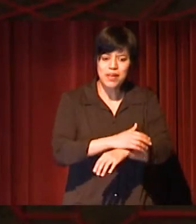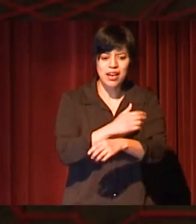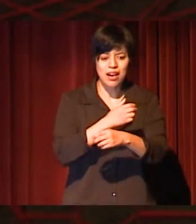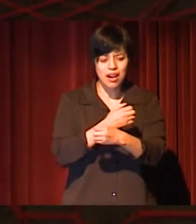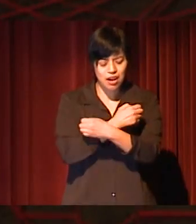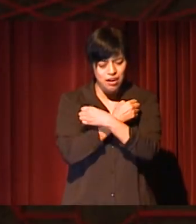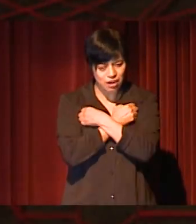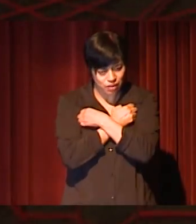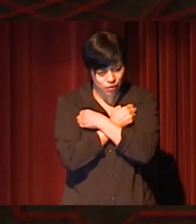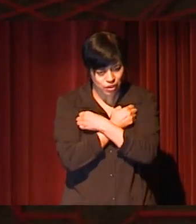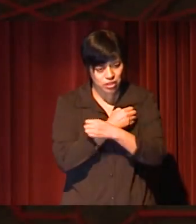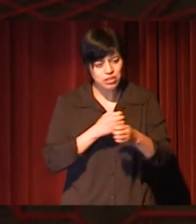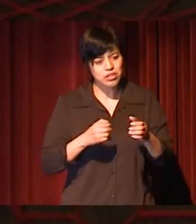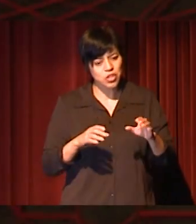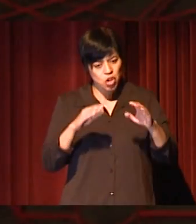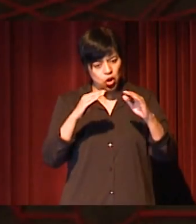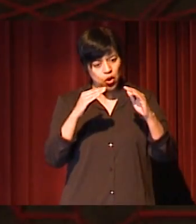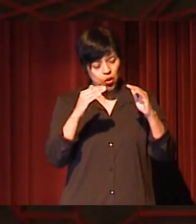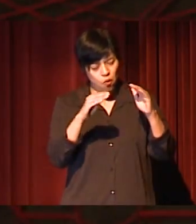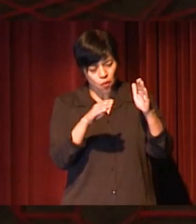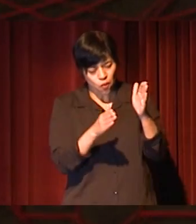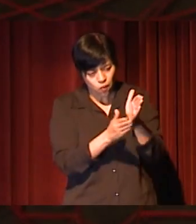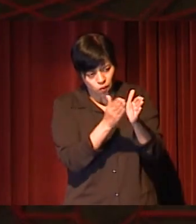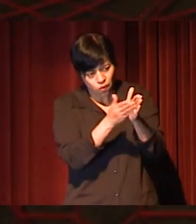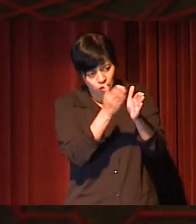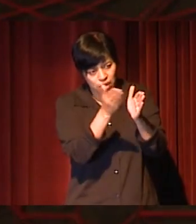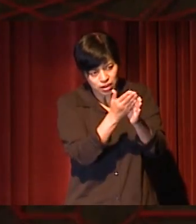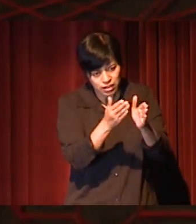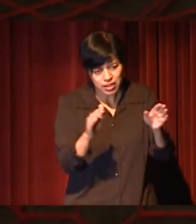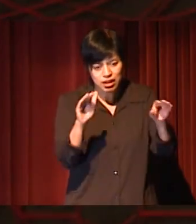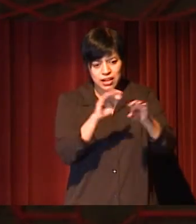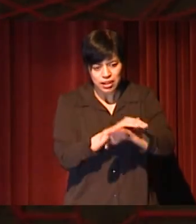mejores infraestructuras en las escuelas cambios en los contenidos y mejor paga.